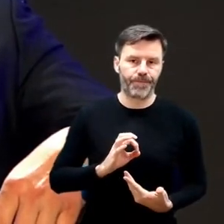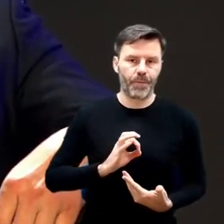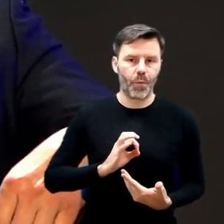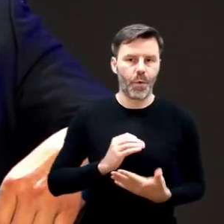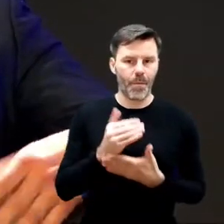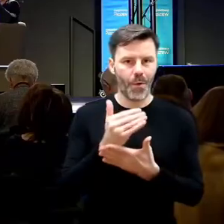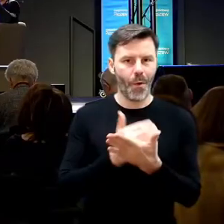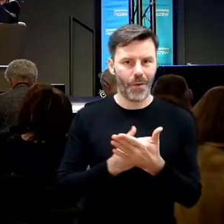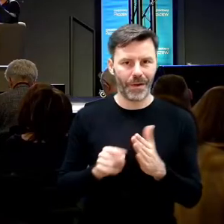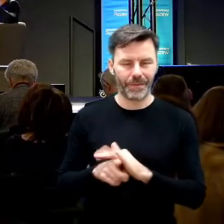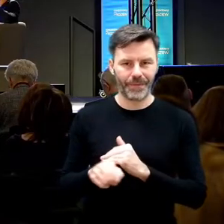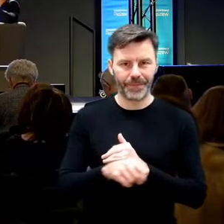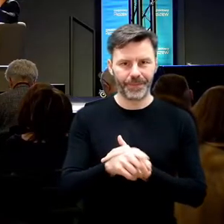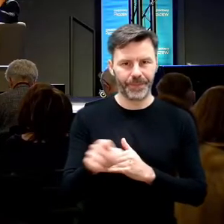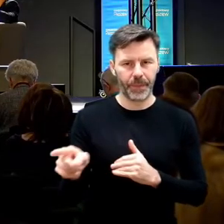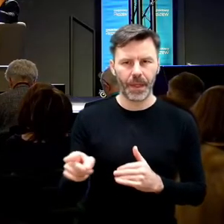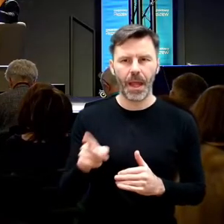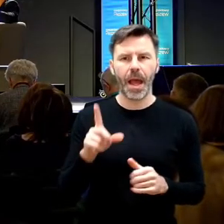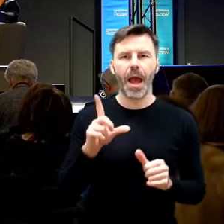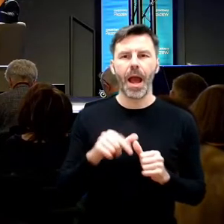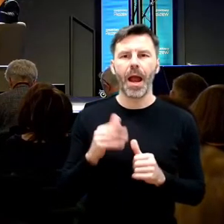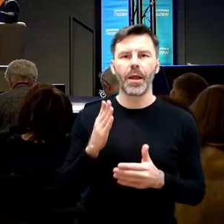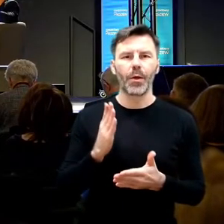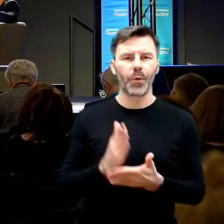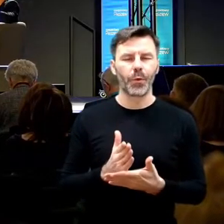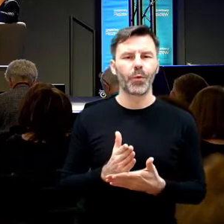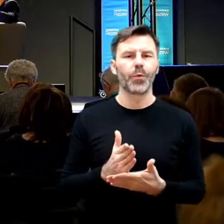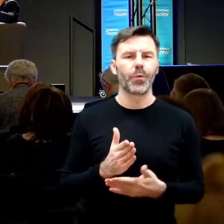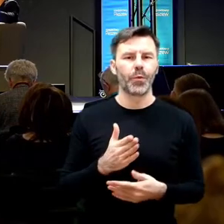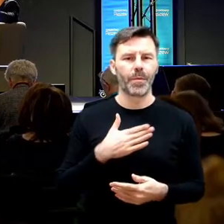Ale już mamy takie informacje z naszych SIM-ów,